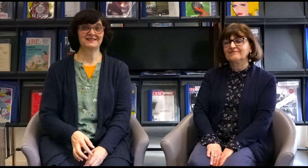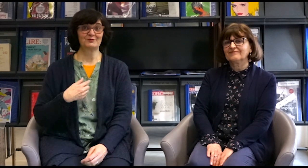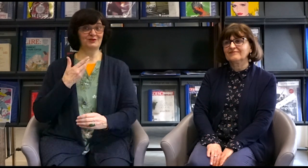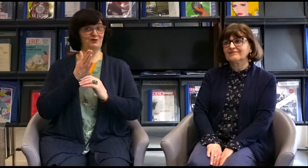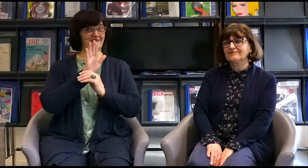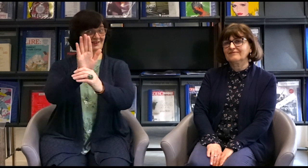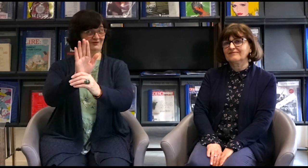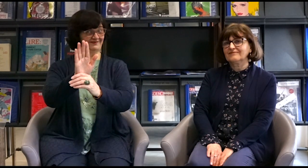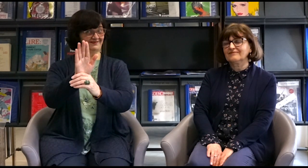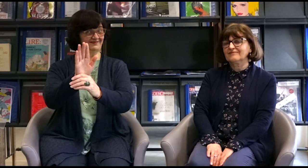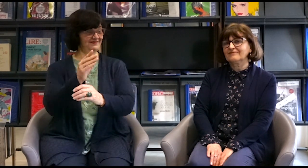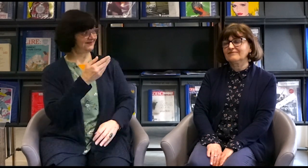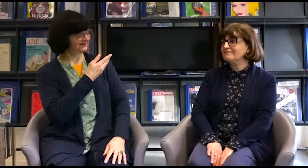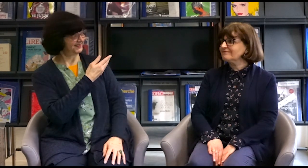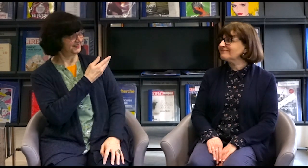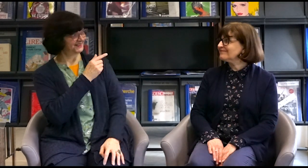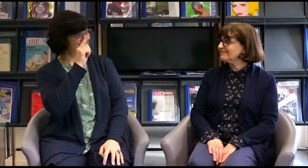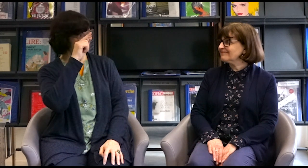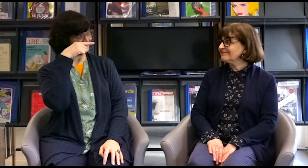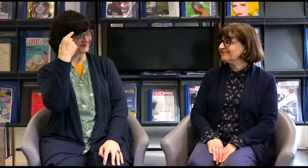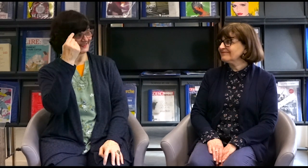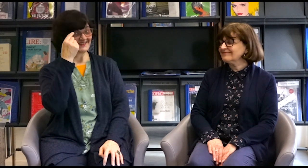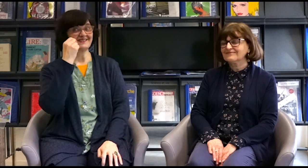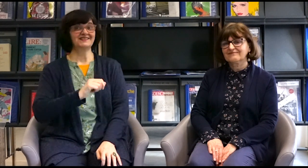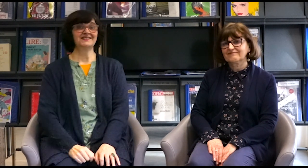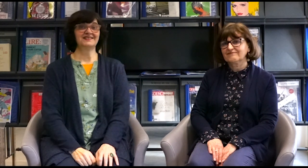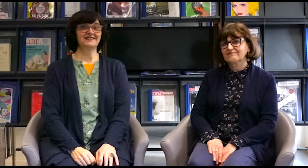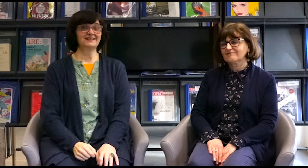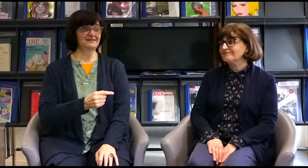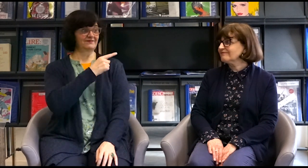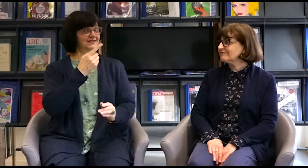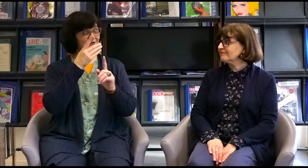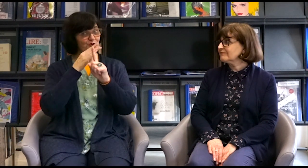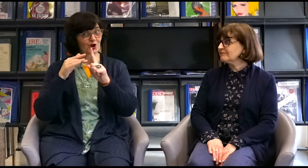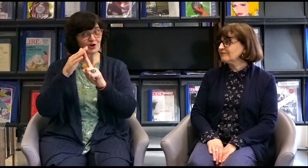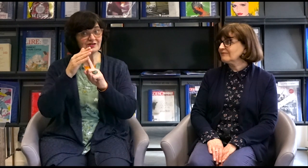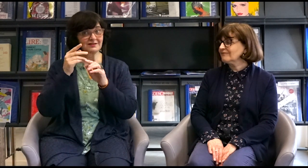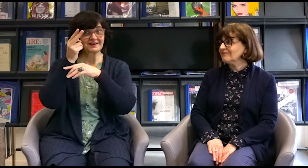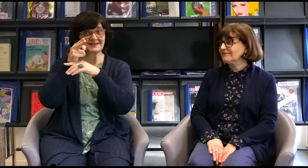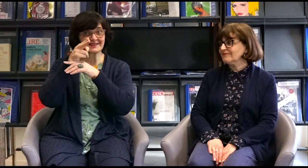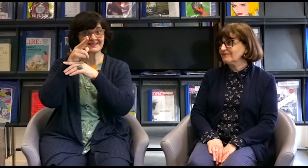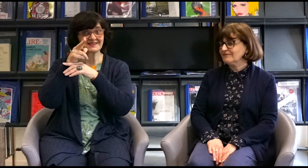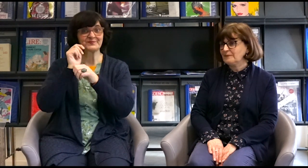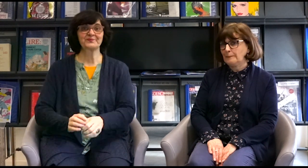je vous présente Brigitte LEMAINE, sociologue-réalisatrice.